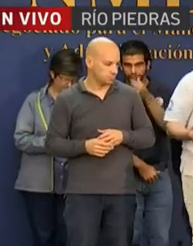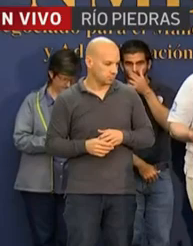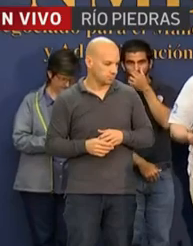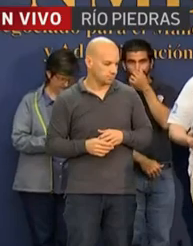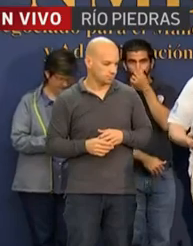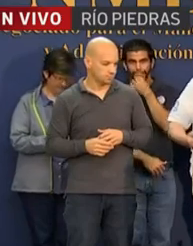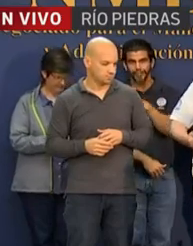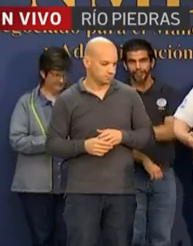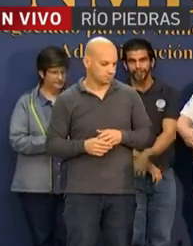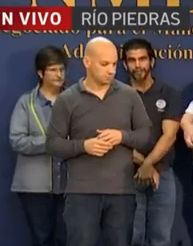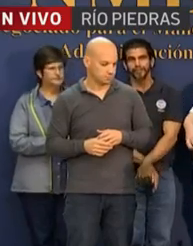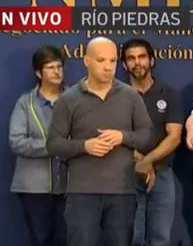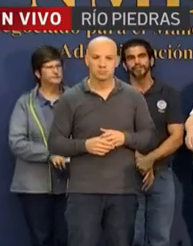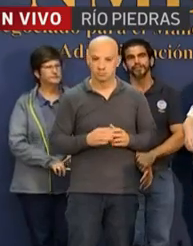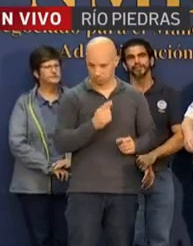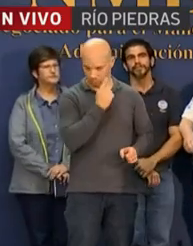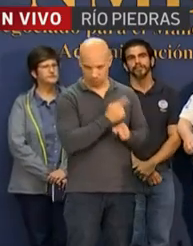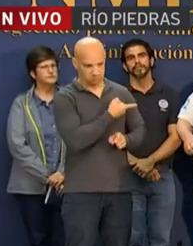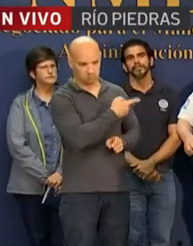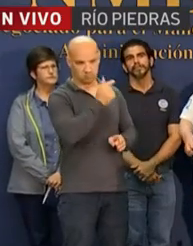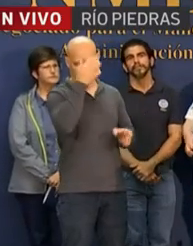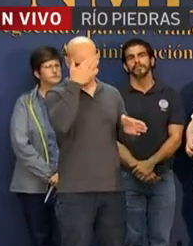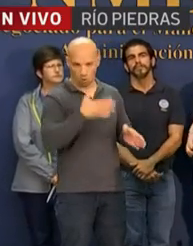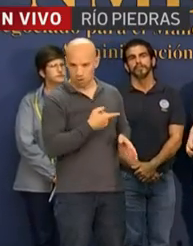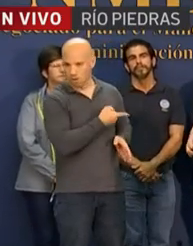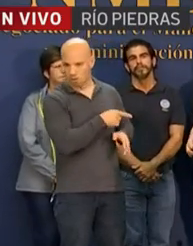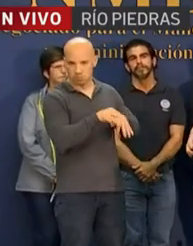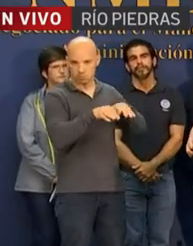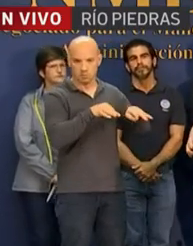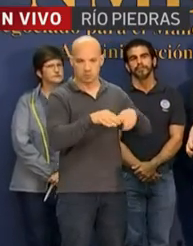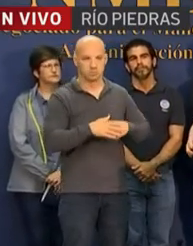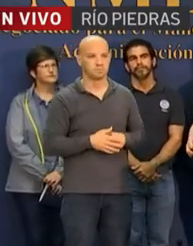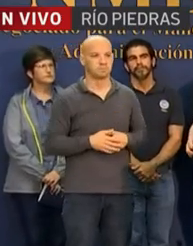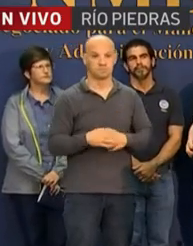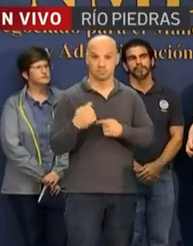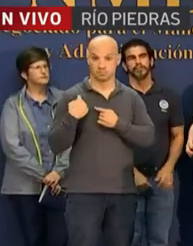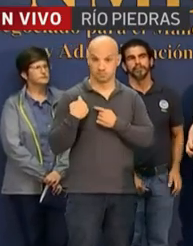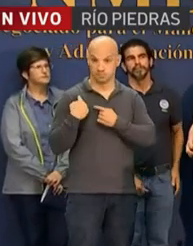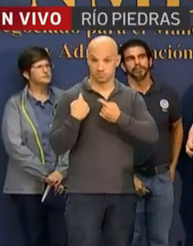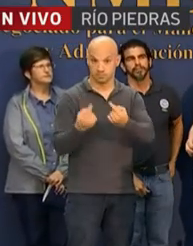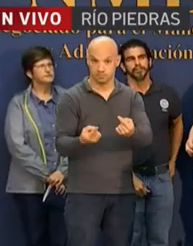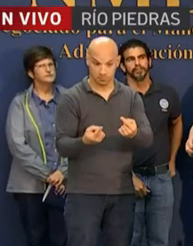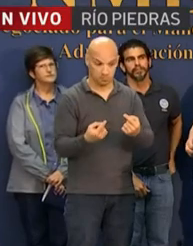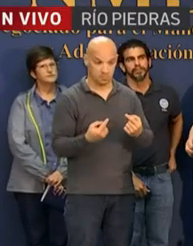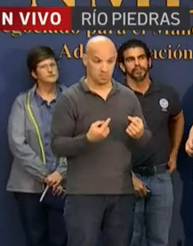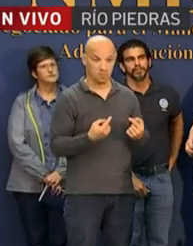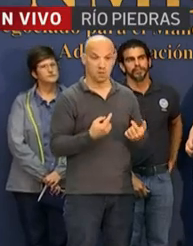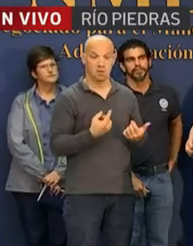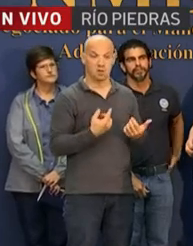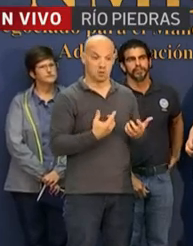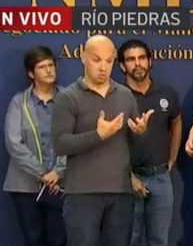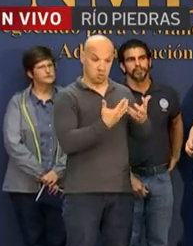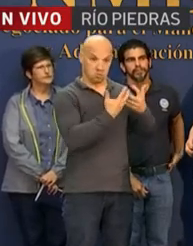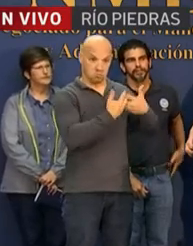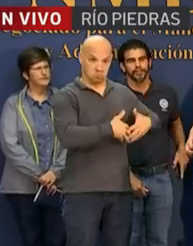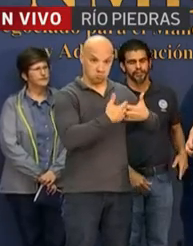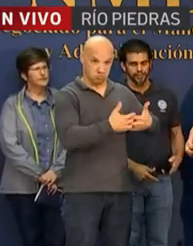LAS PLANTAS QUE SE HAYAN